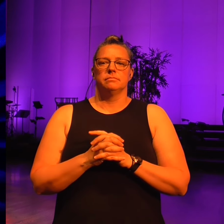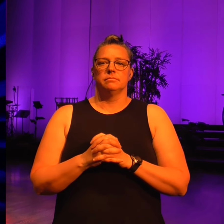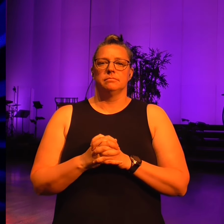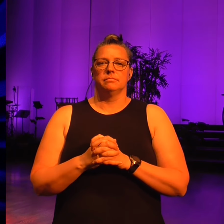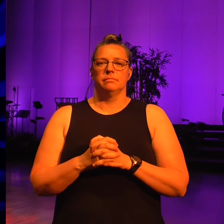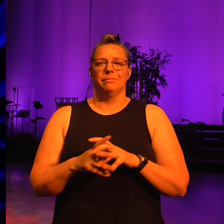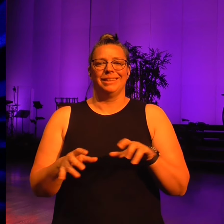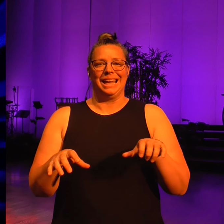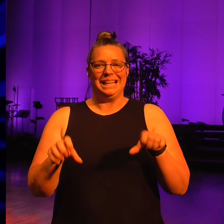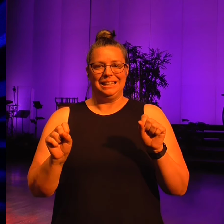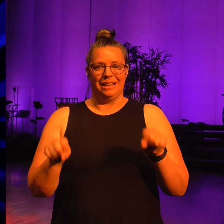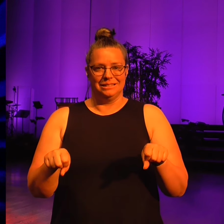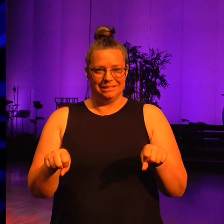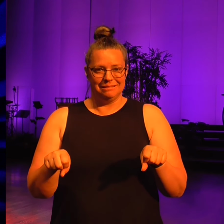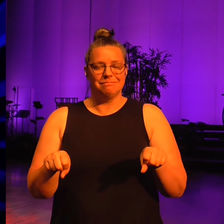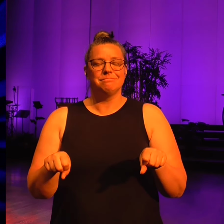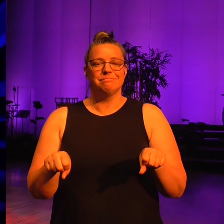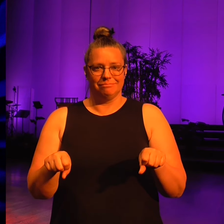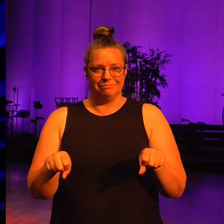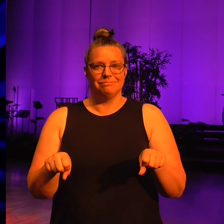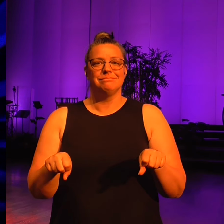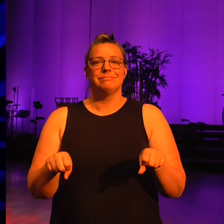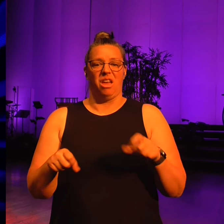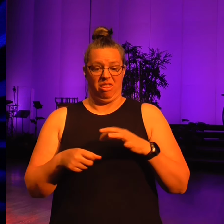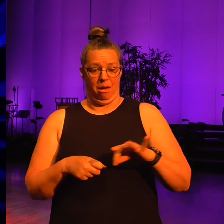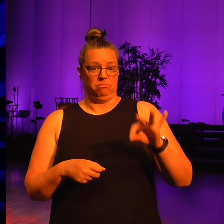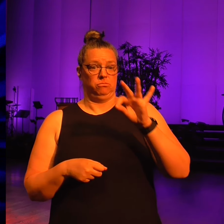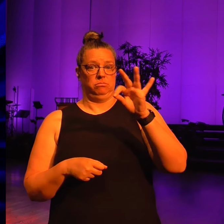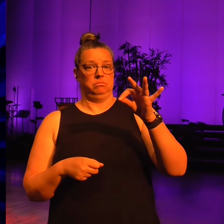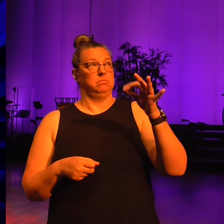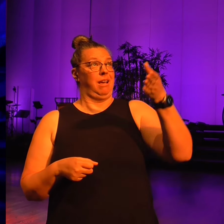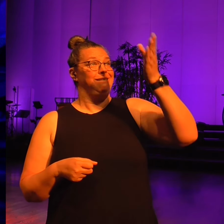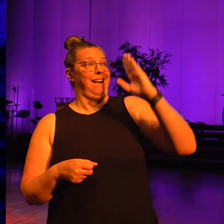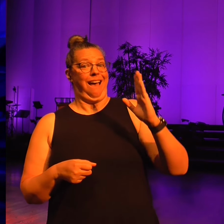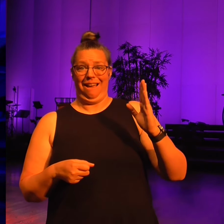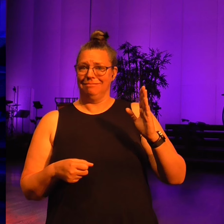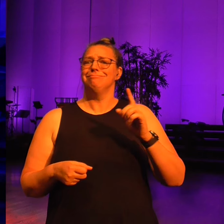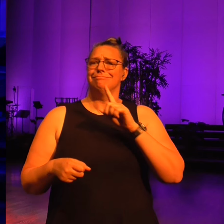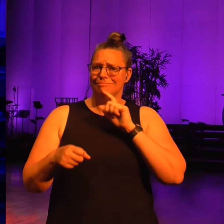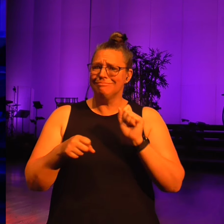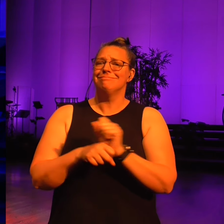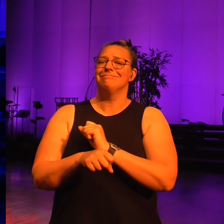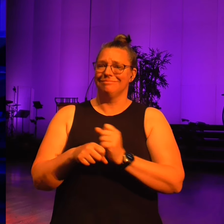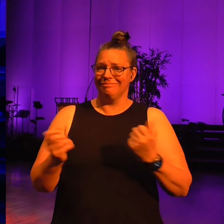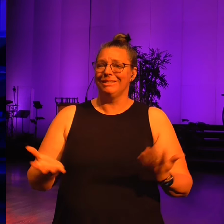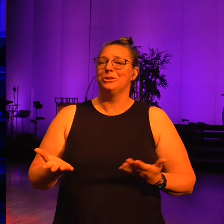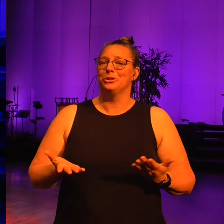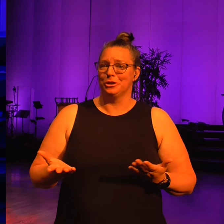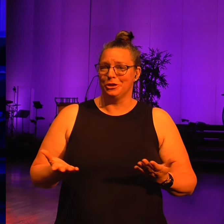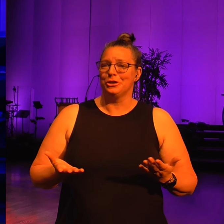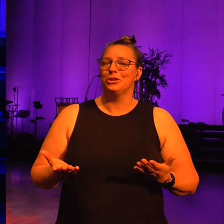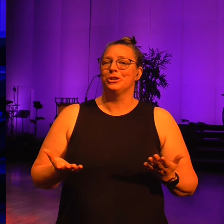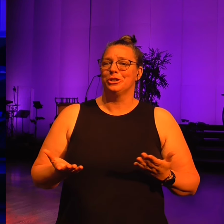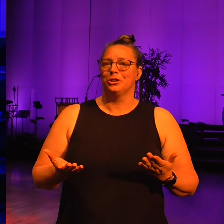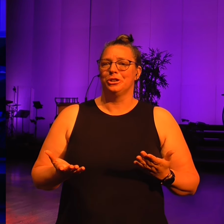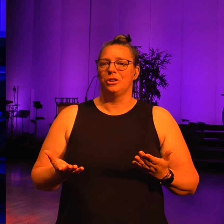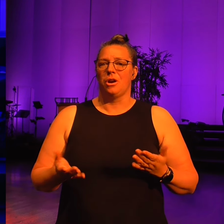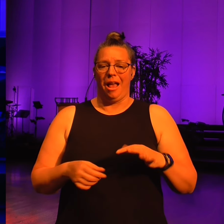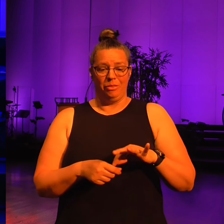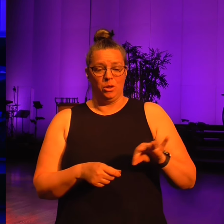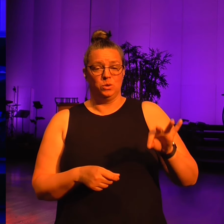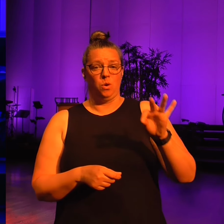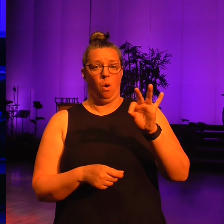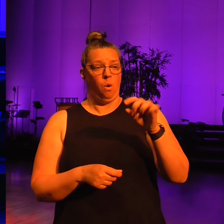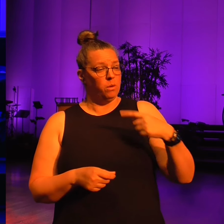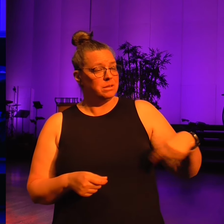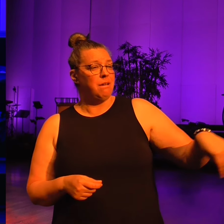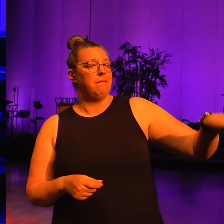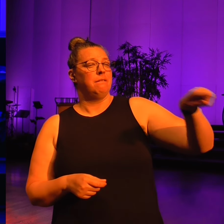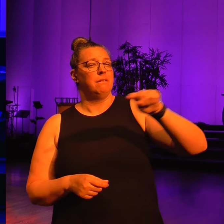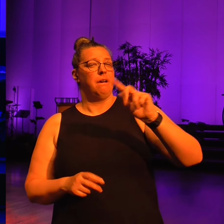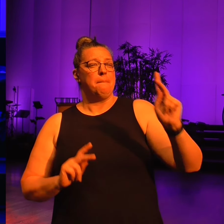Sí, la presencia de Dios está en este espacio, las almas de los que han entrado en esta hermosa